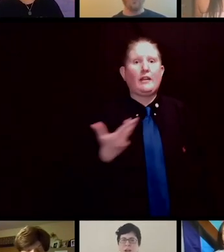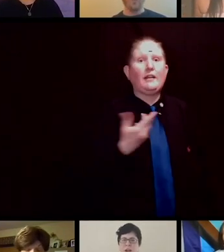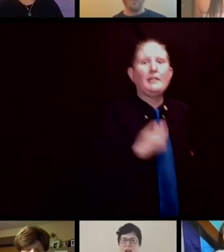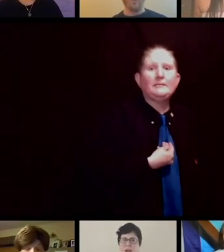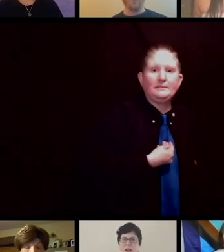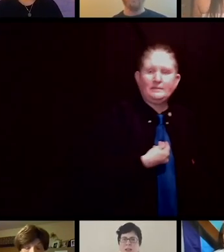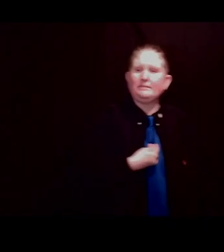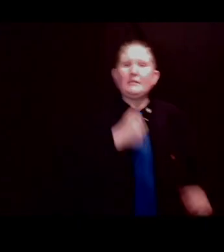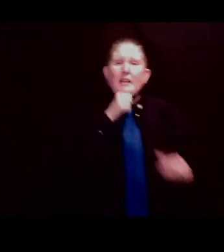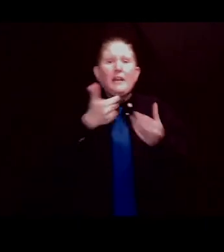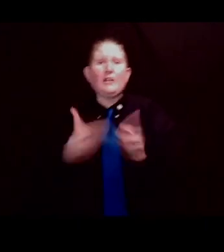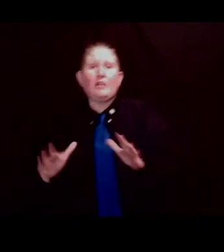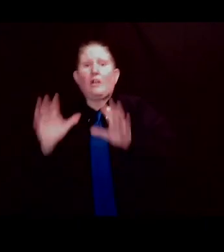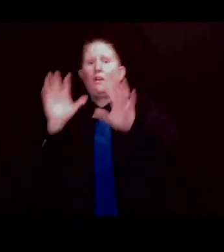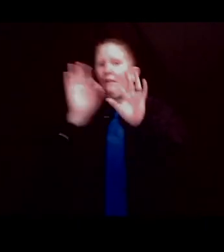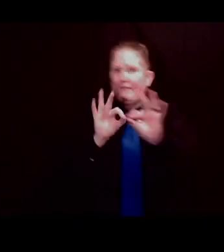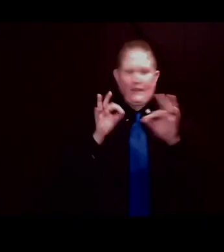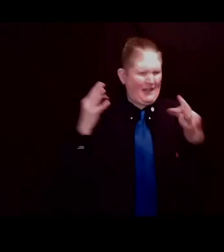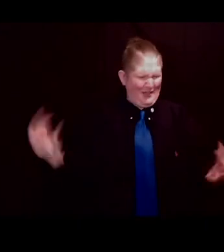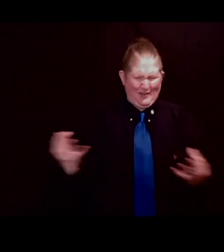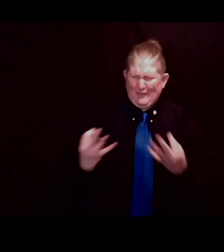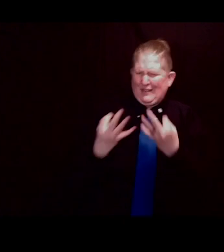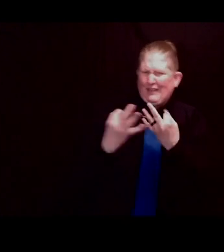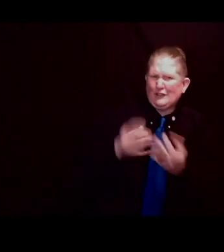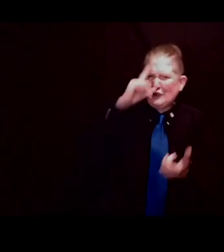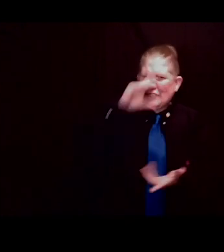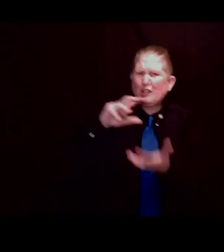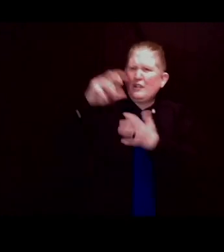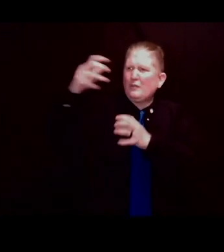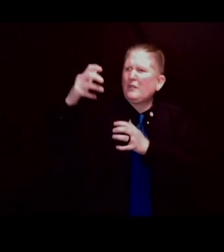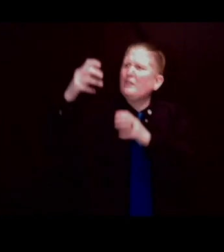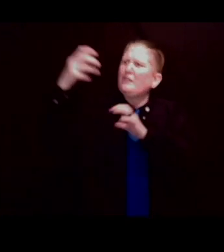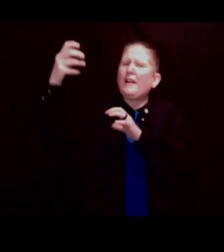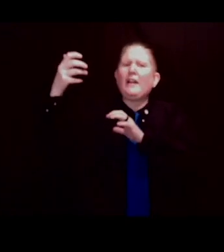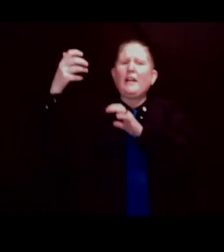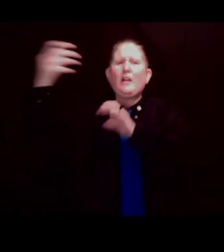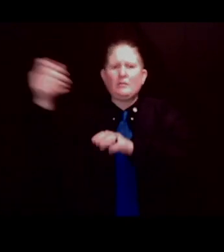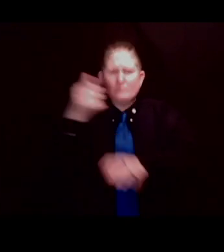No voy a dejar que ninguna familia me cambie